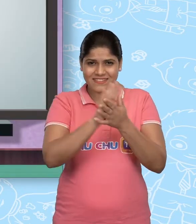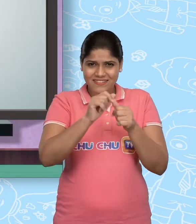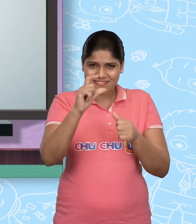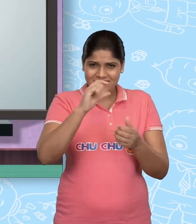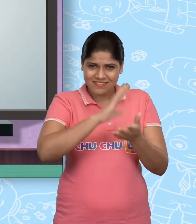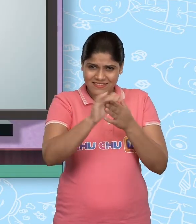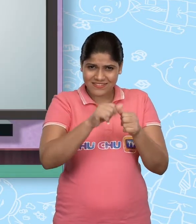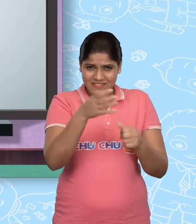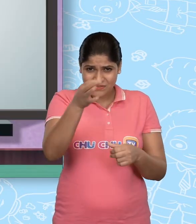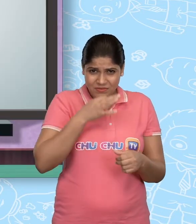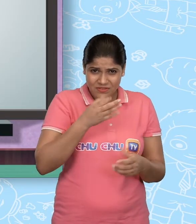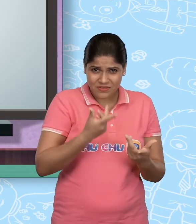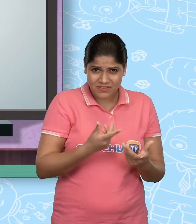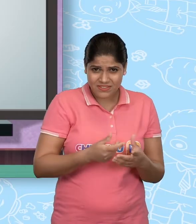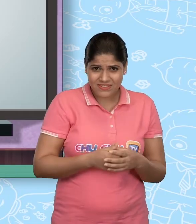ChaCha क्या तुम बताओगे?